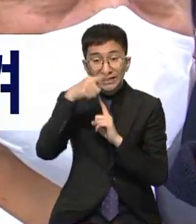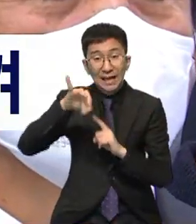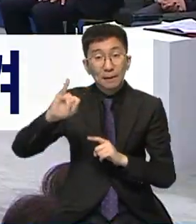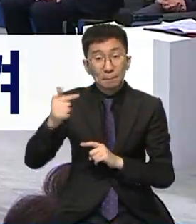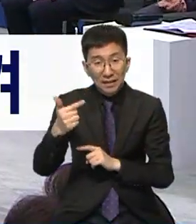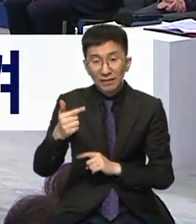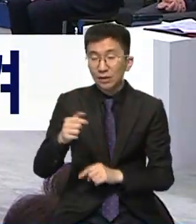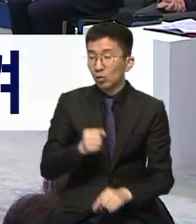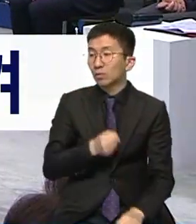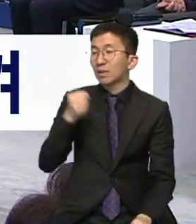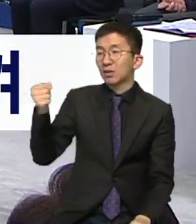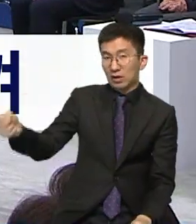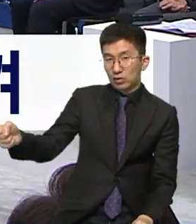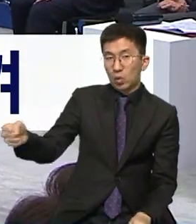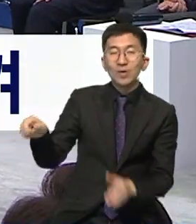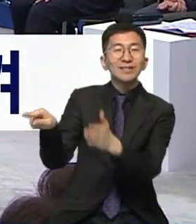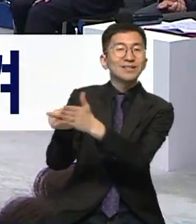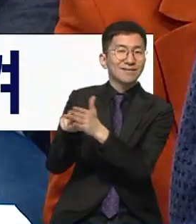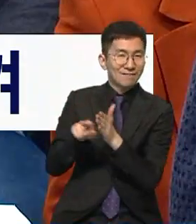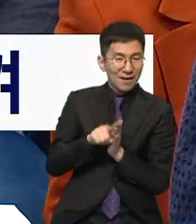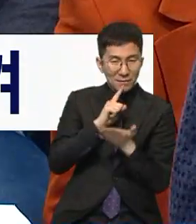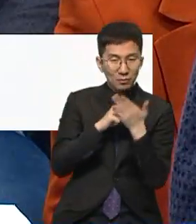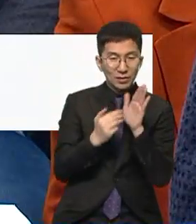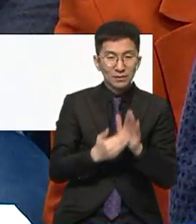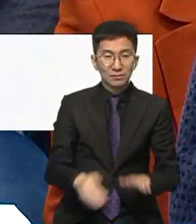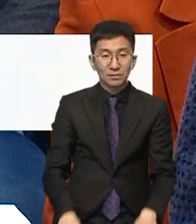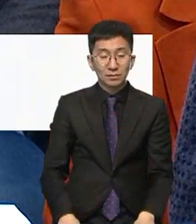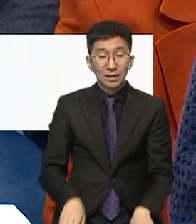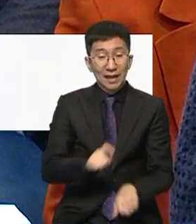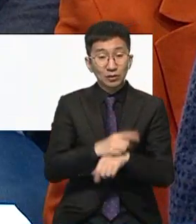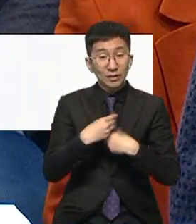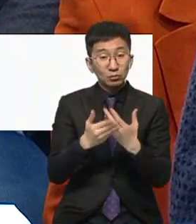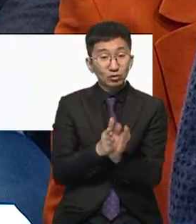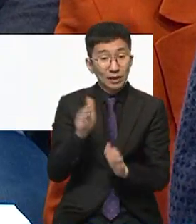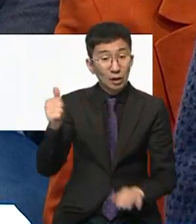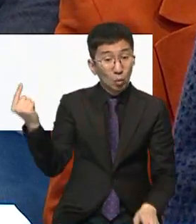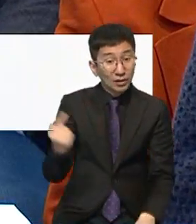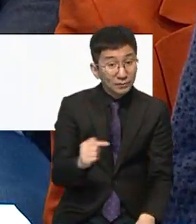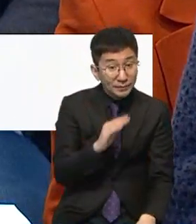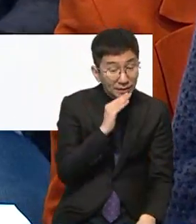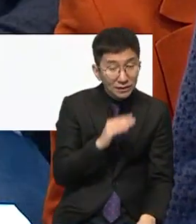넘기며 신뢰를 나타냈습니다.